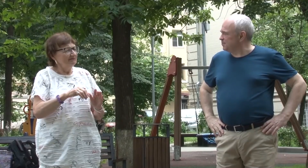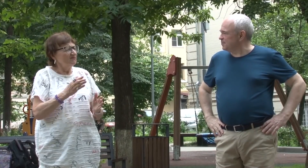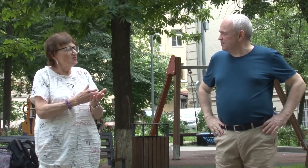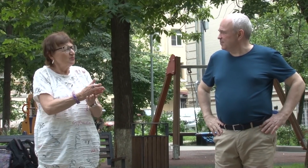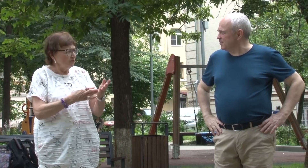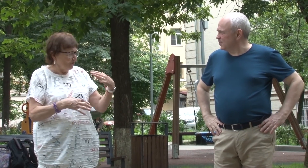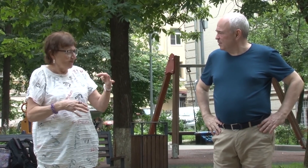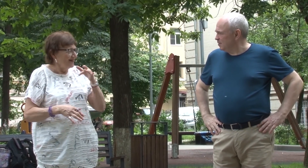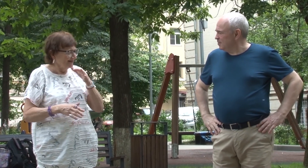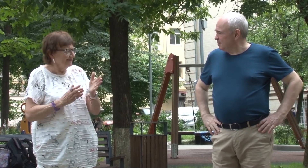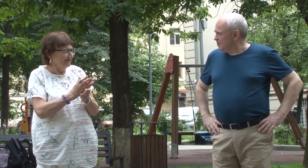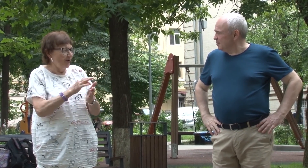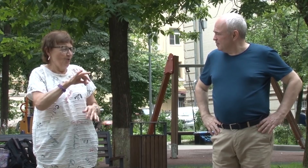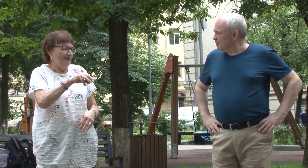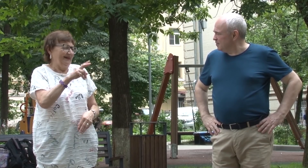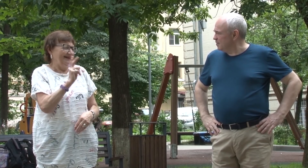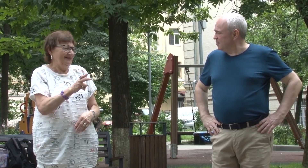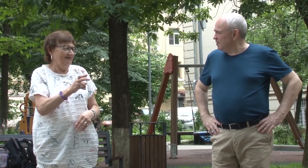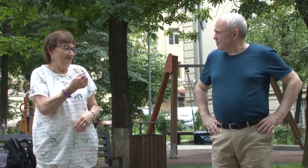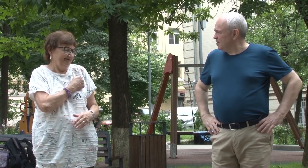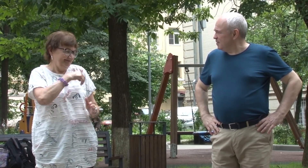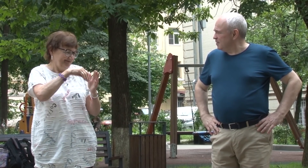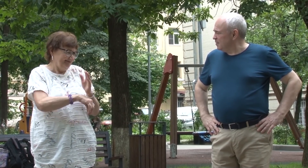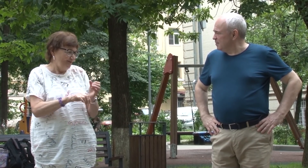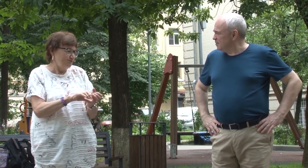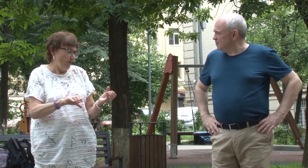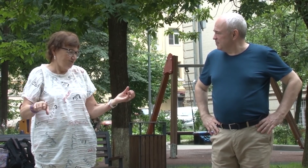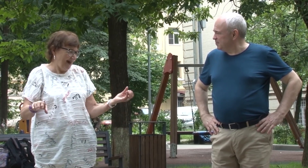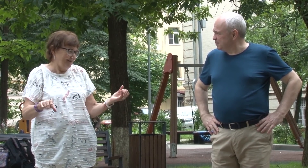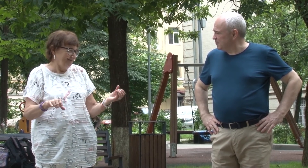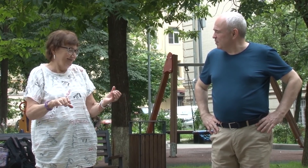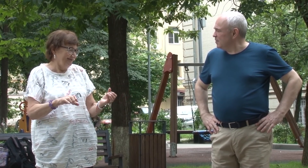40 лет проработал. В ОТК.